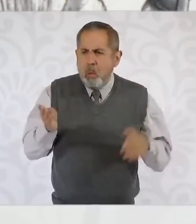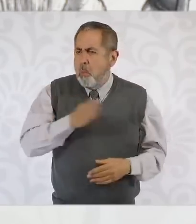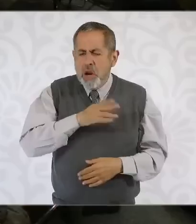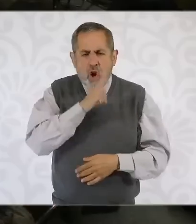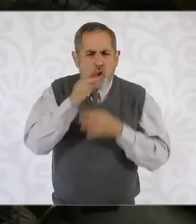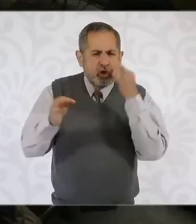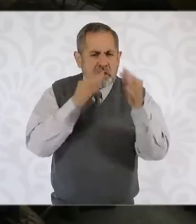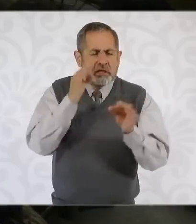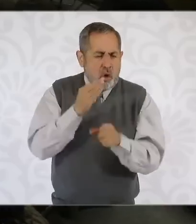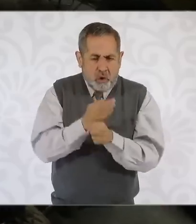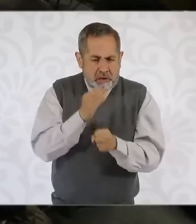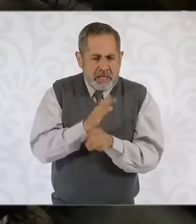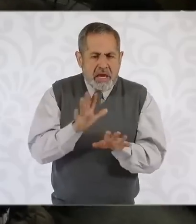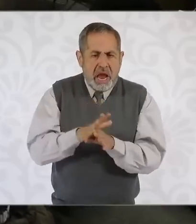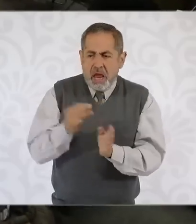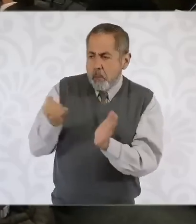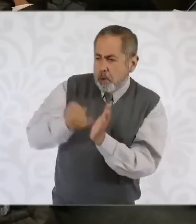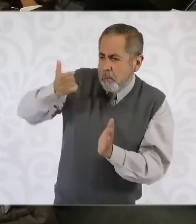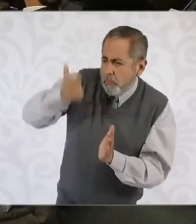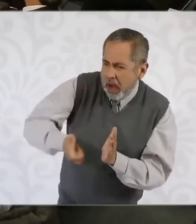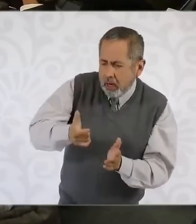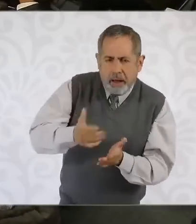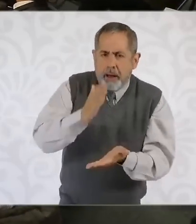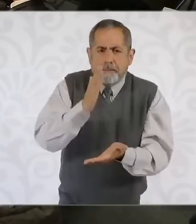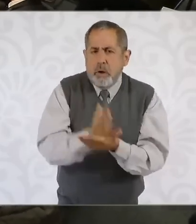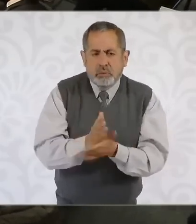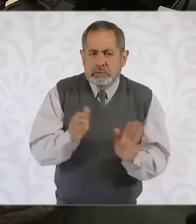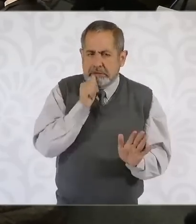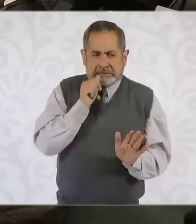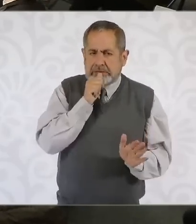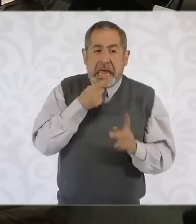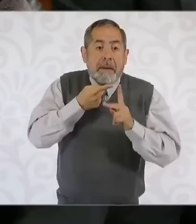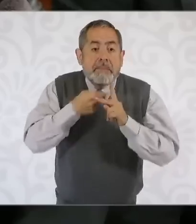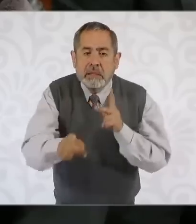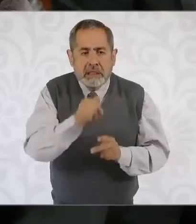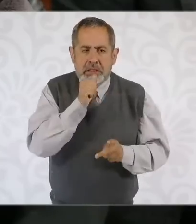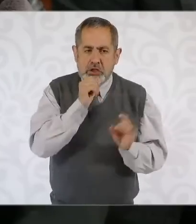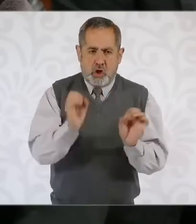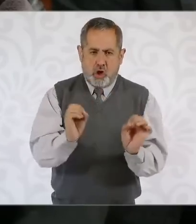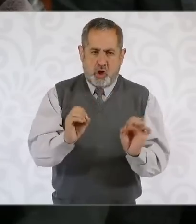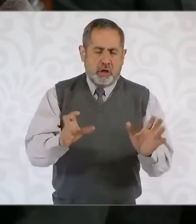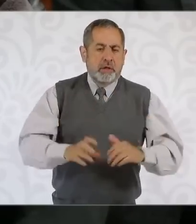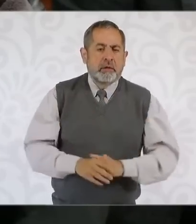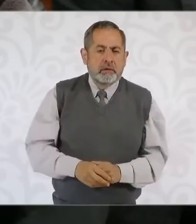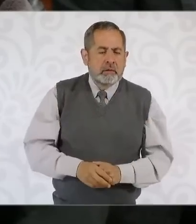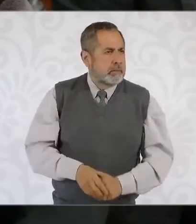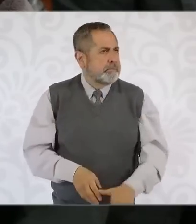en pausa los en el tema del en el tema de las armas presidenta eh Cómo se va a evaluar el